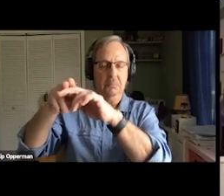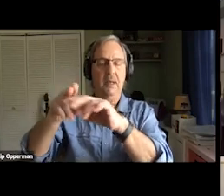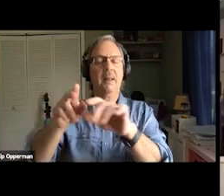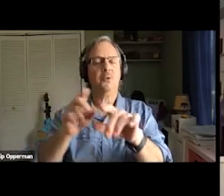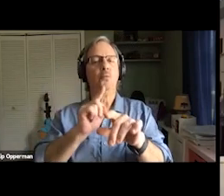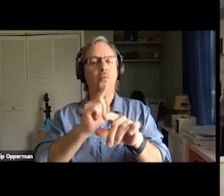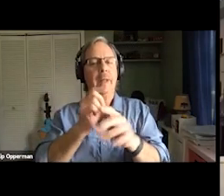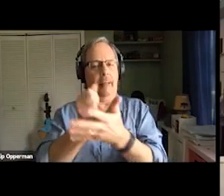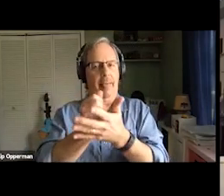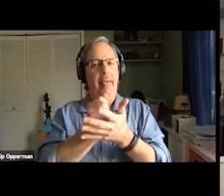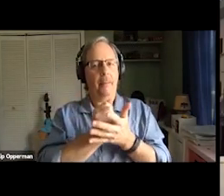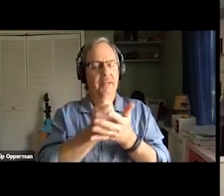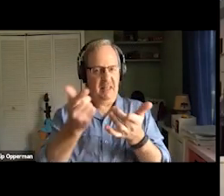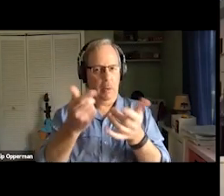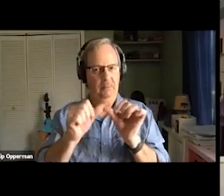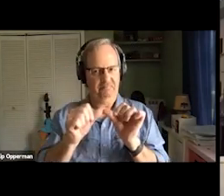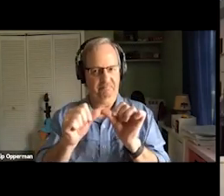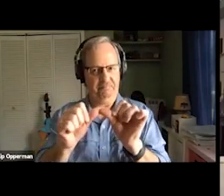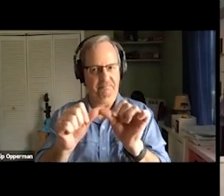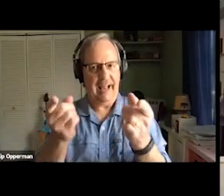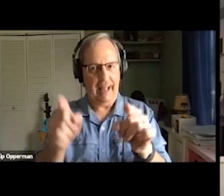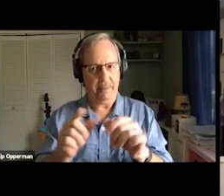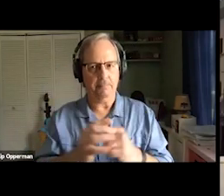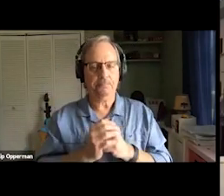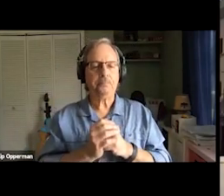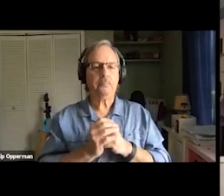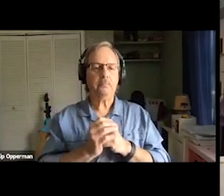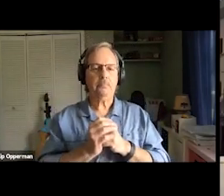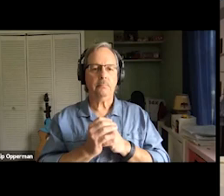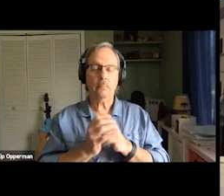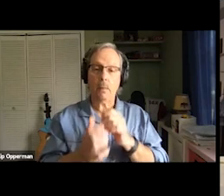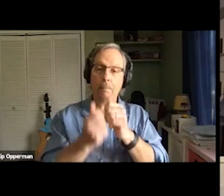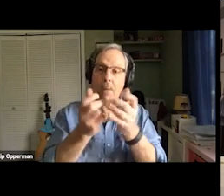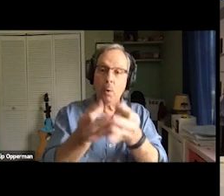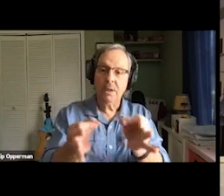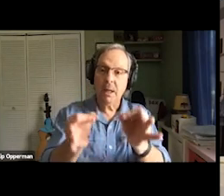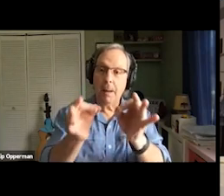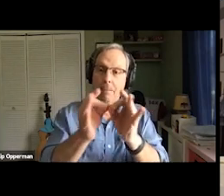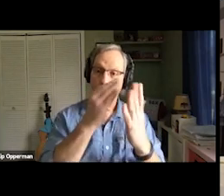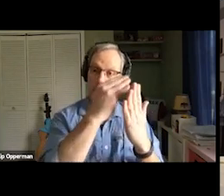que va a persistir. Uno de los pasos más importantes que se dieron inicialmente